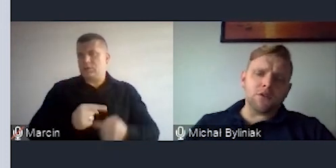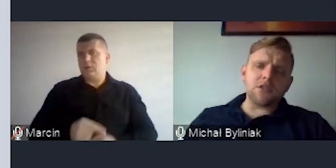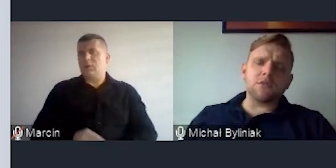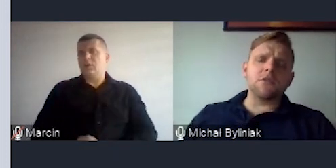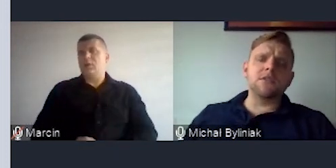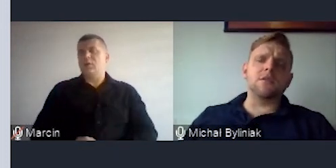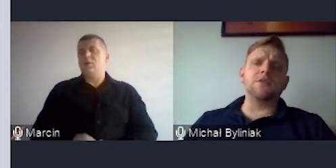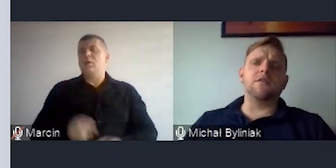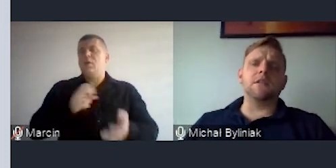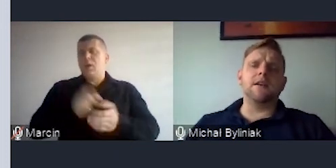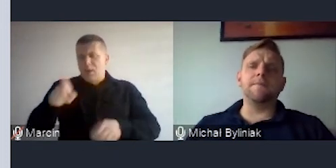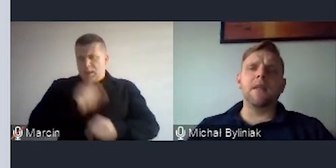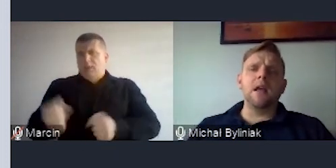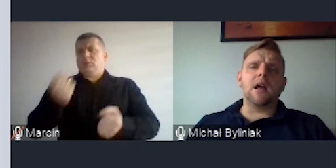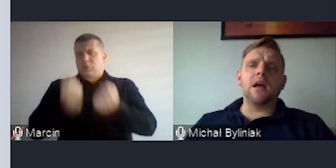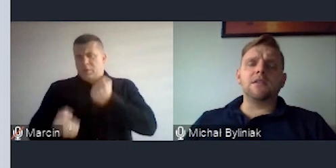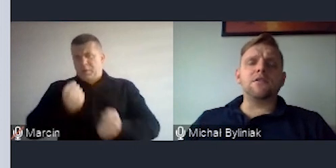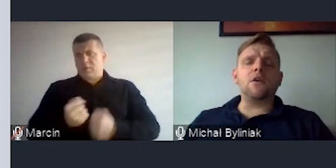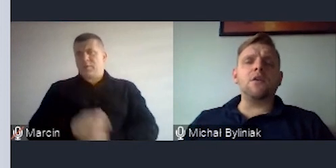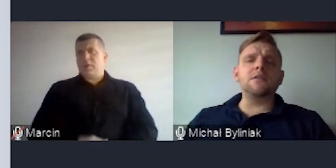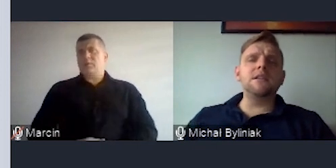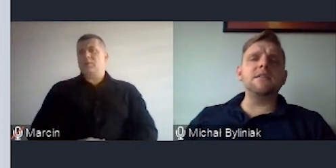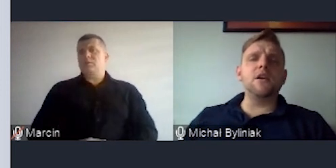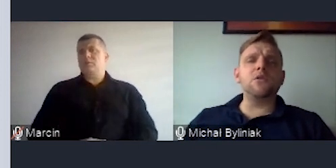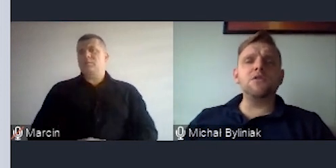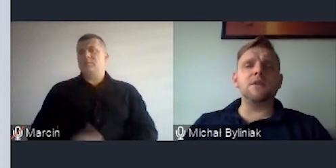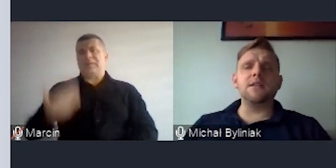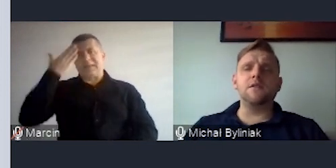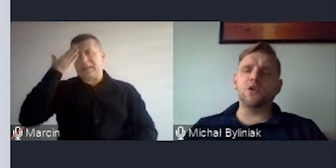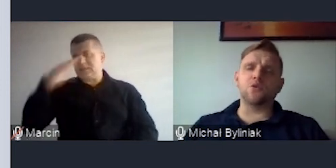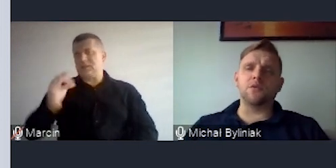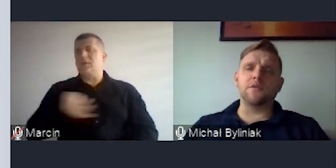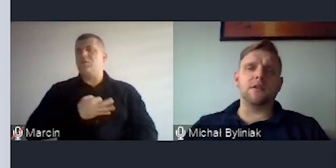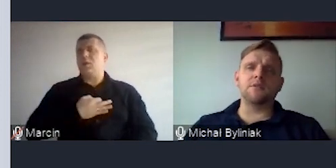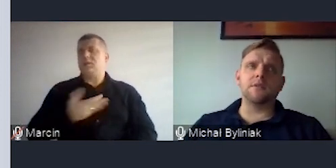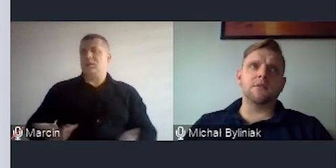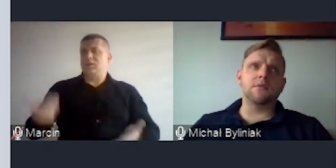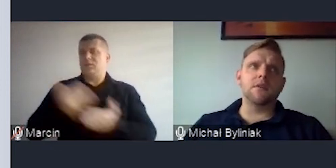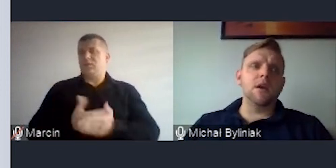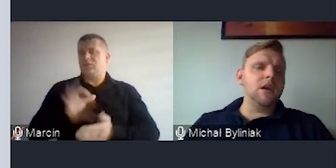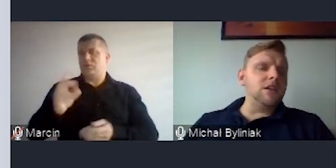chociaż są dosyć skomplikowane, co z nieznajomości własnego wniosku o dofinansowanie.